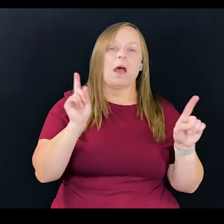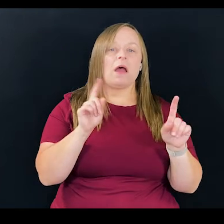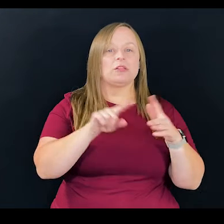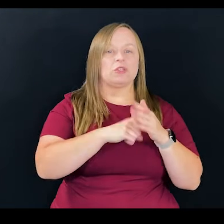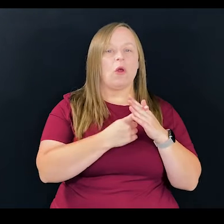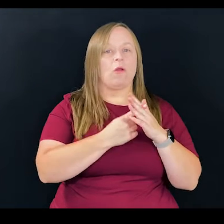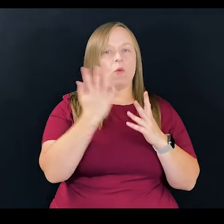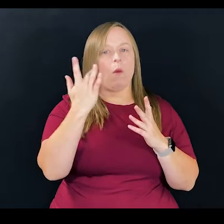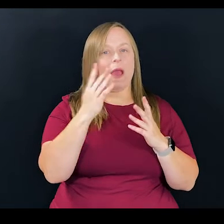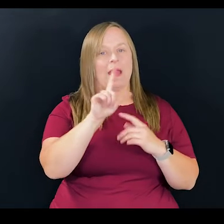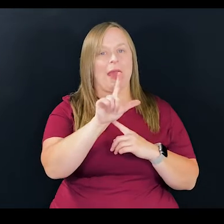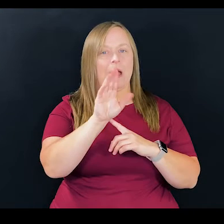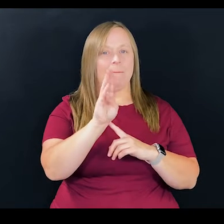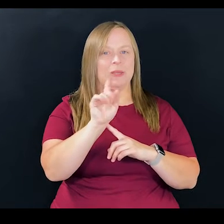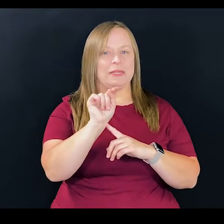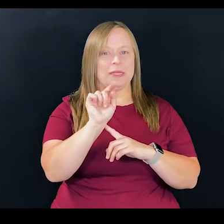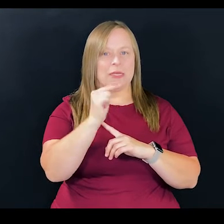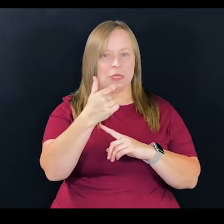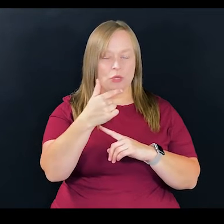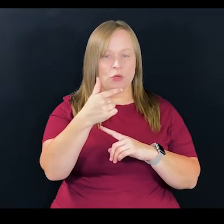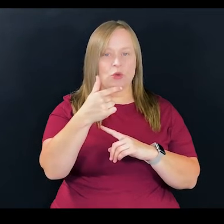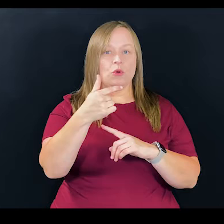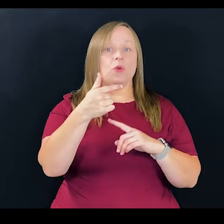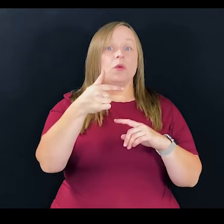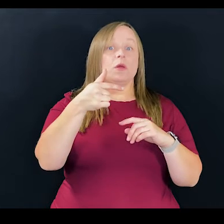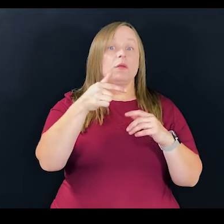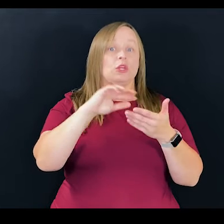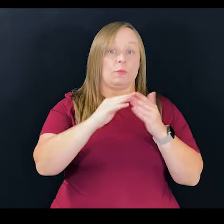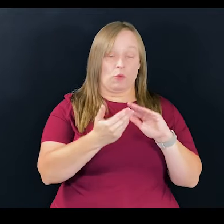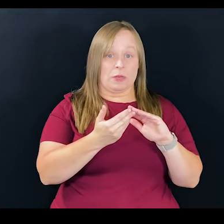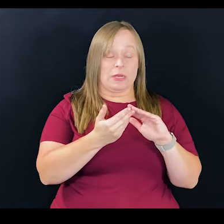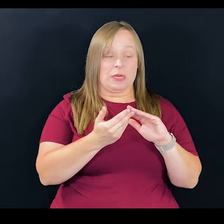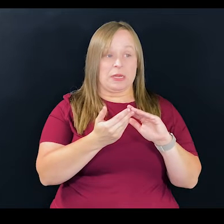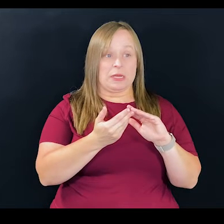sino empezó porque personas de la comunidad LGBT